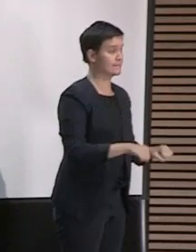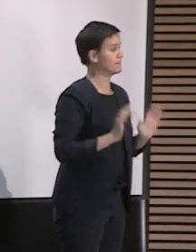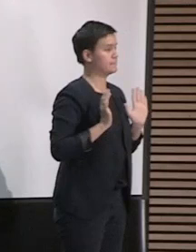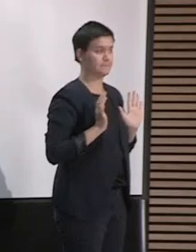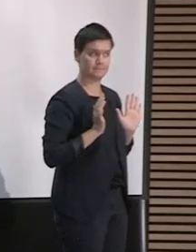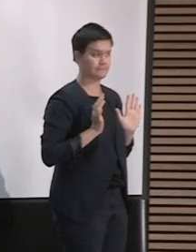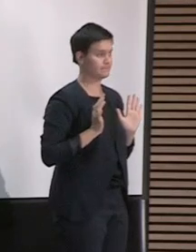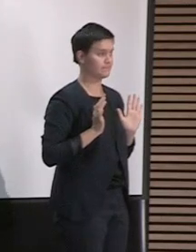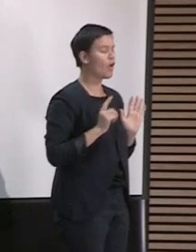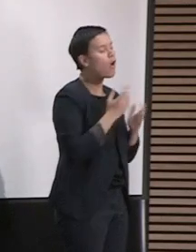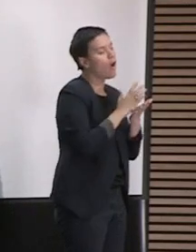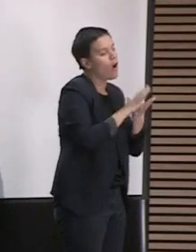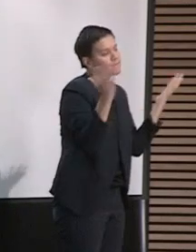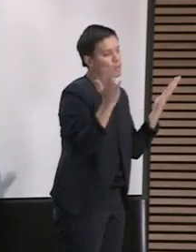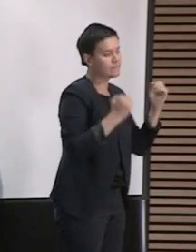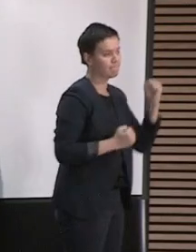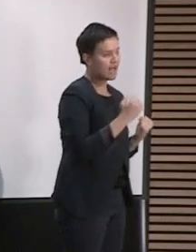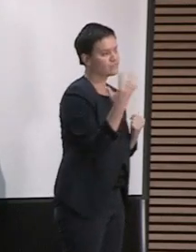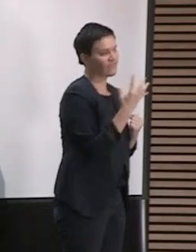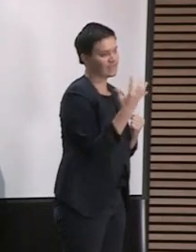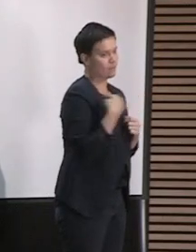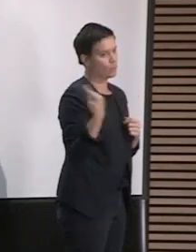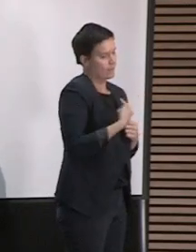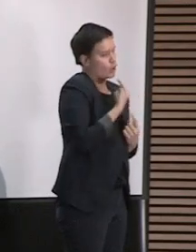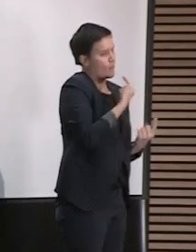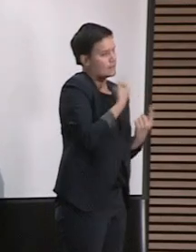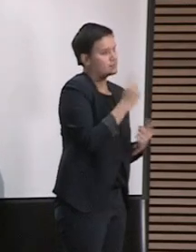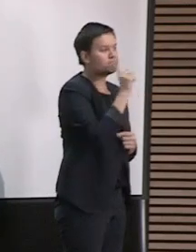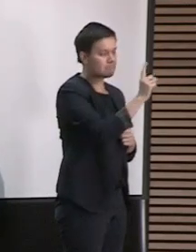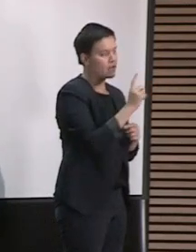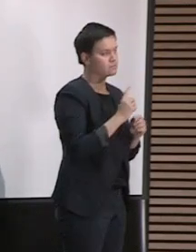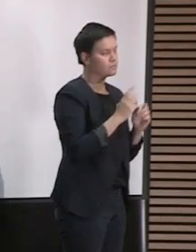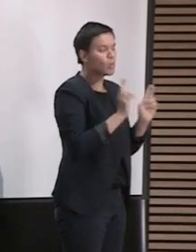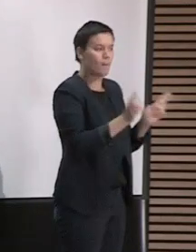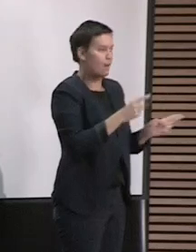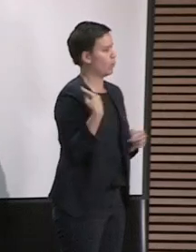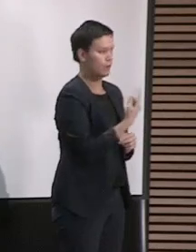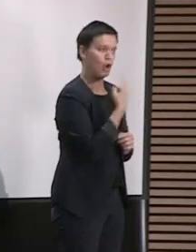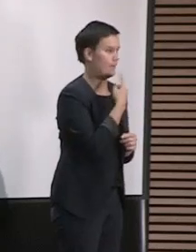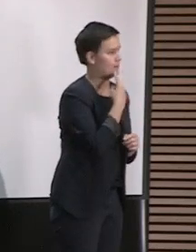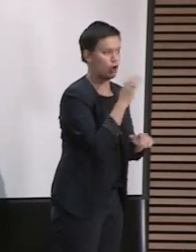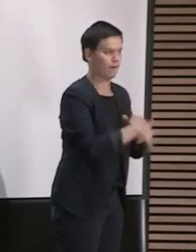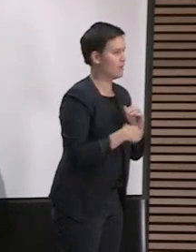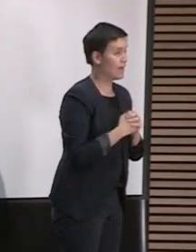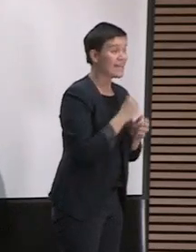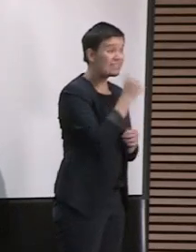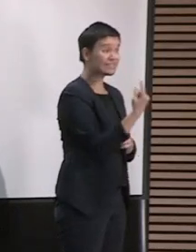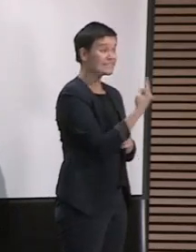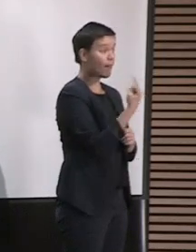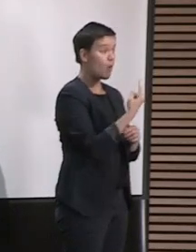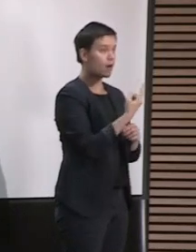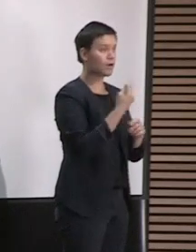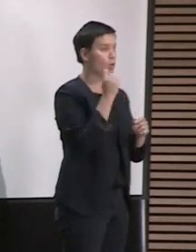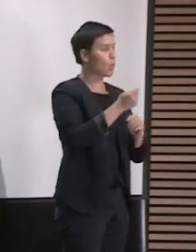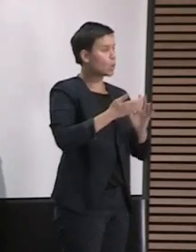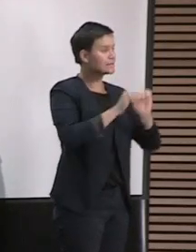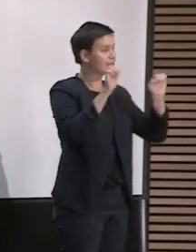keehi e mea ana ko o raatau